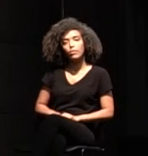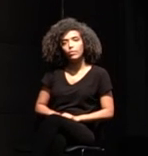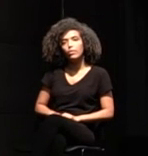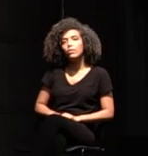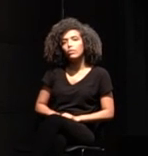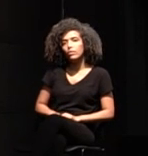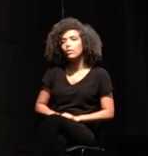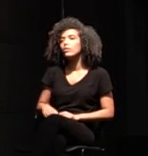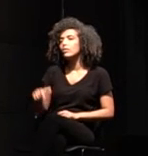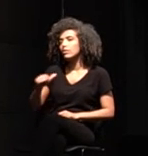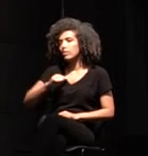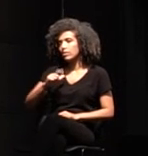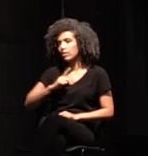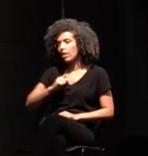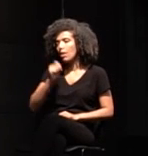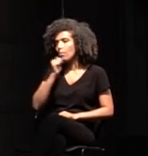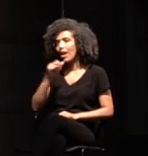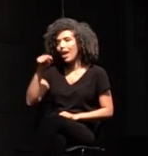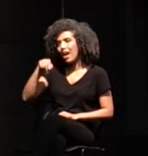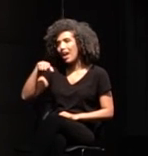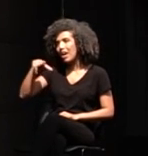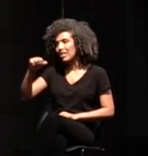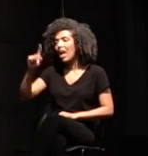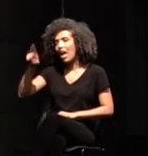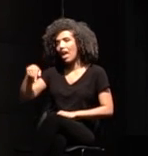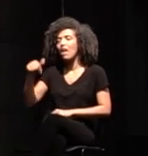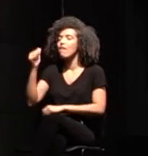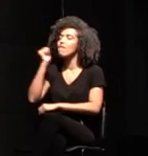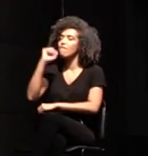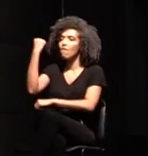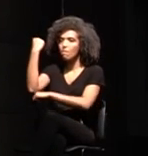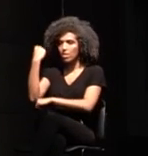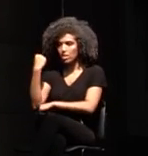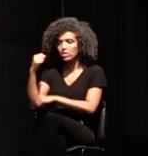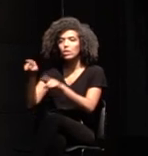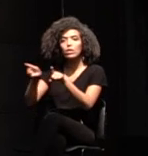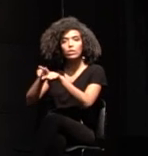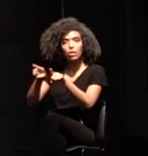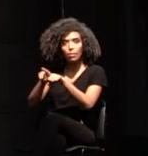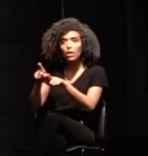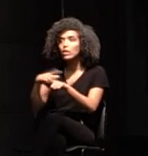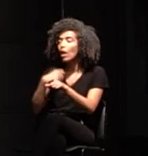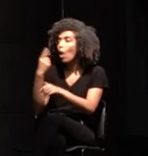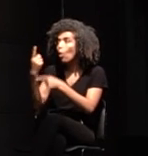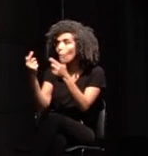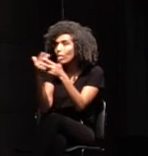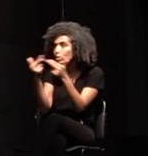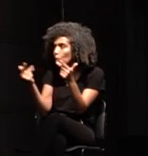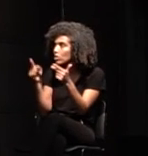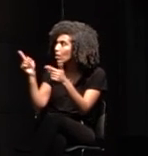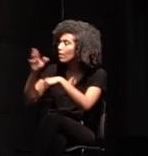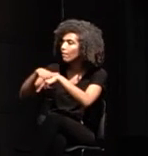chamada Another Gaze, que até impulsionou algumas das digitalizações de Cecilia Mangini,